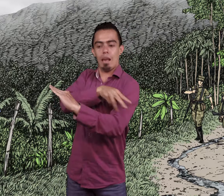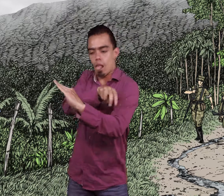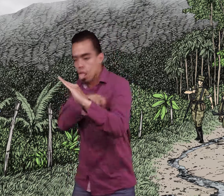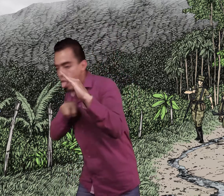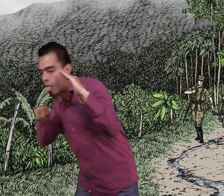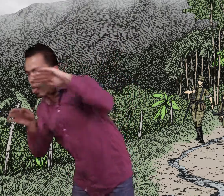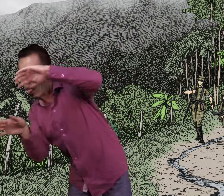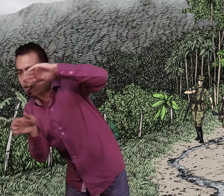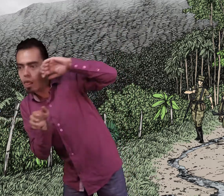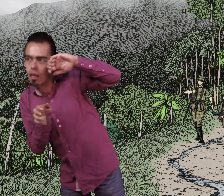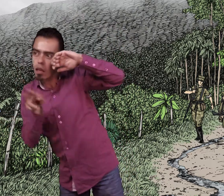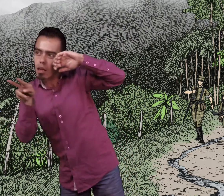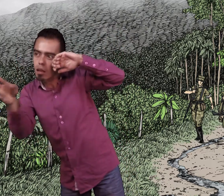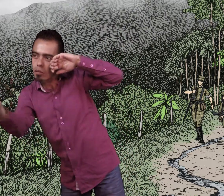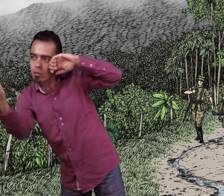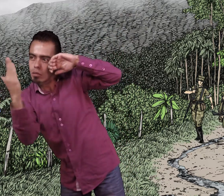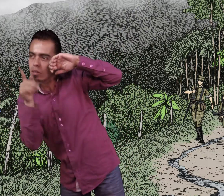No, vámonos para la escuela.